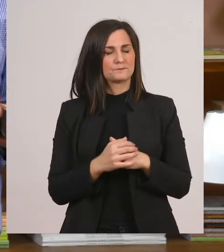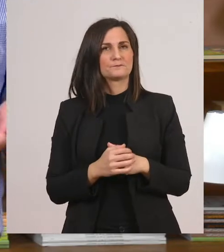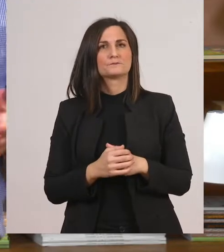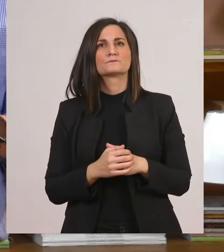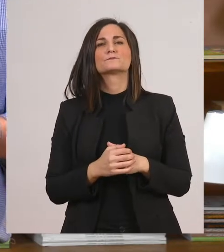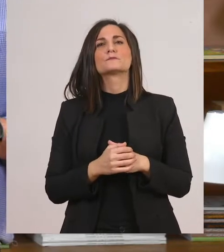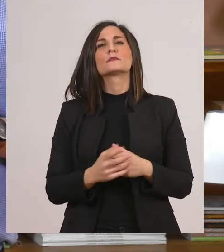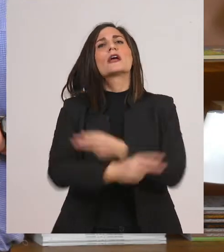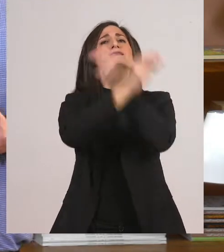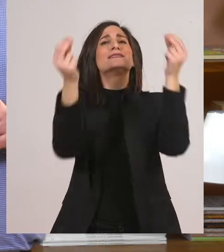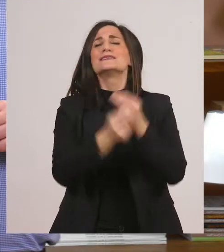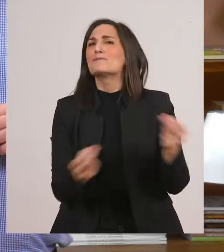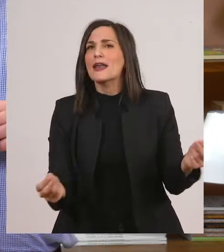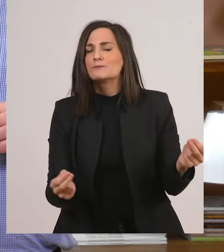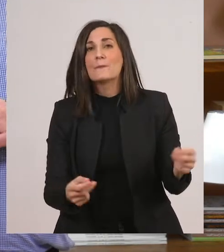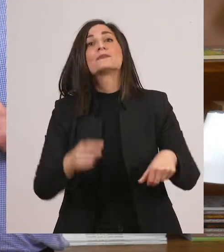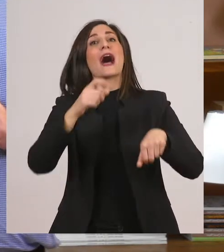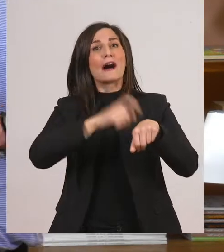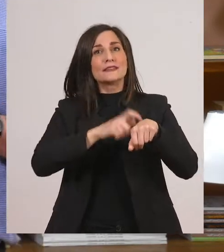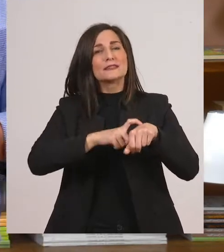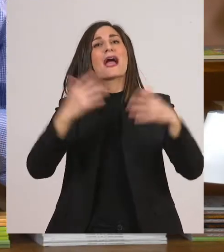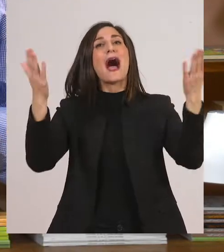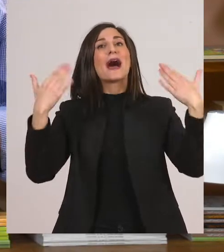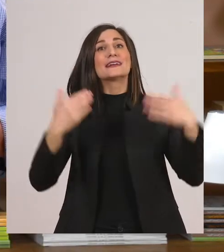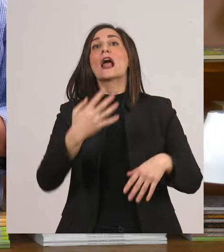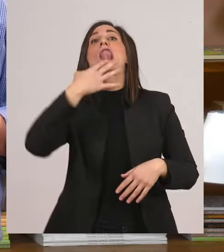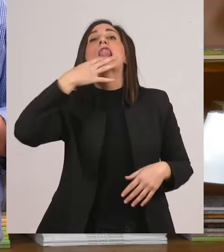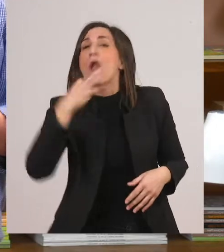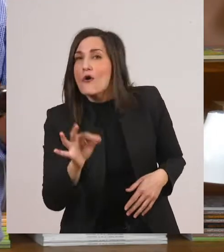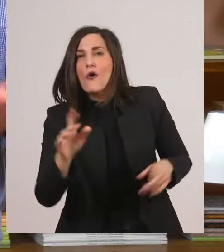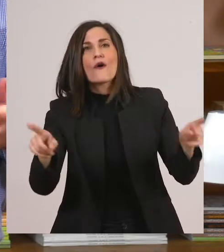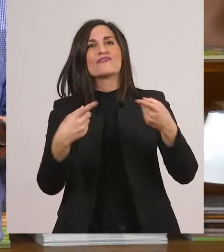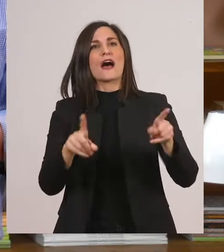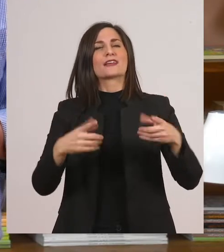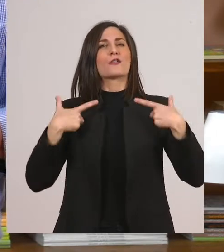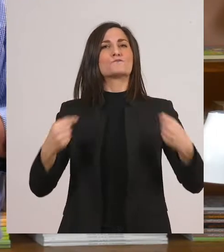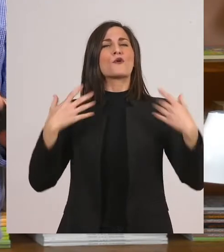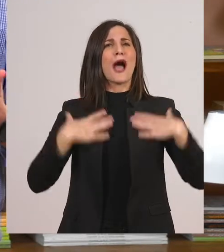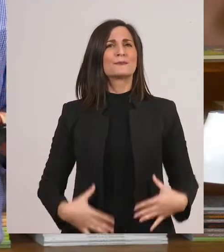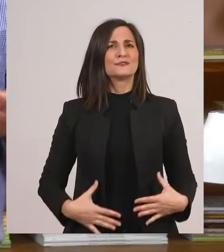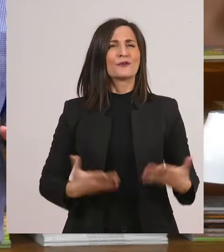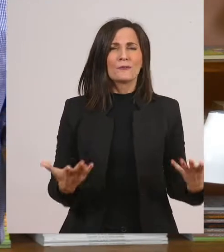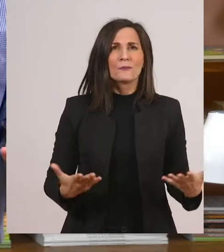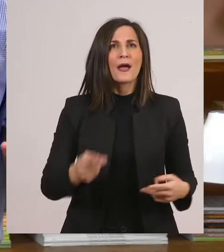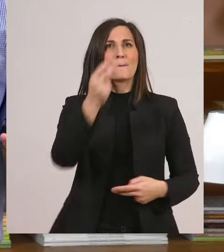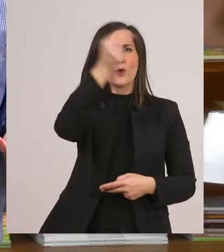Και βγάζουμε, λοιπόν, το συμπέρασμα "είναι άνοιξη γιατί ο δάσκαλος φοράει πουκάμισο". Ενώ, λοιπόν τι βλέπουμε, έχουμε πει την αλήθεια στις προκείμενές μας,